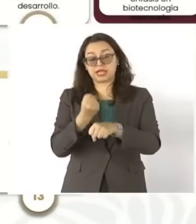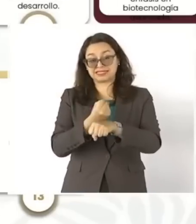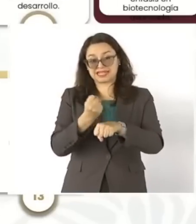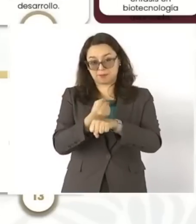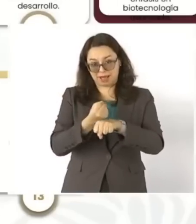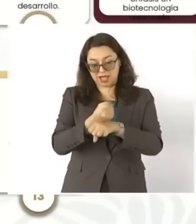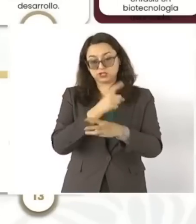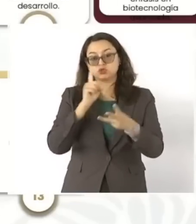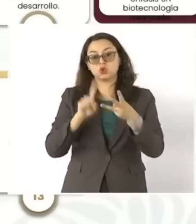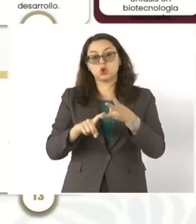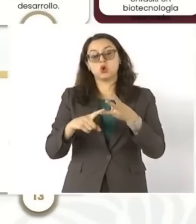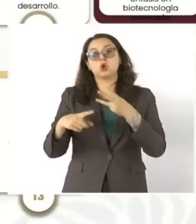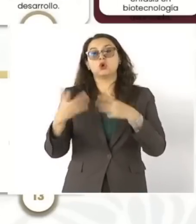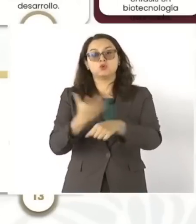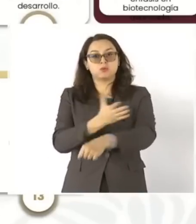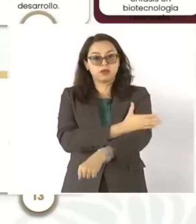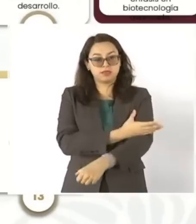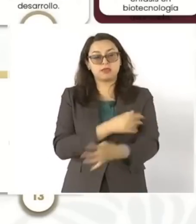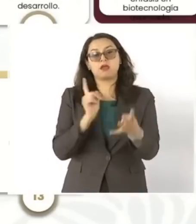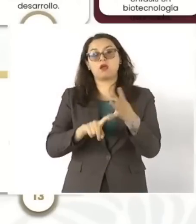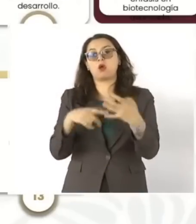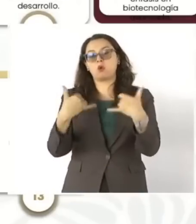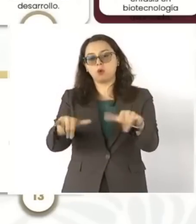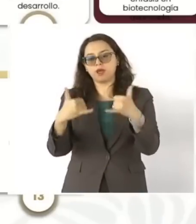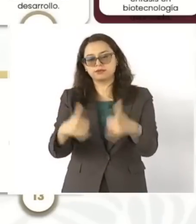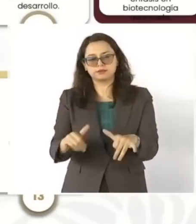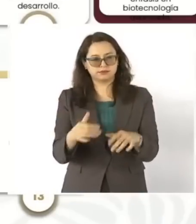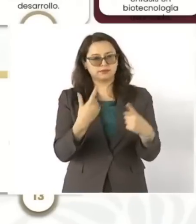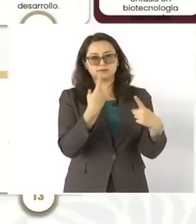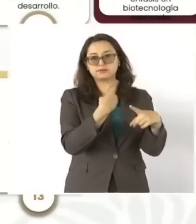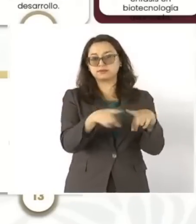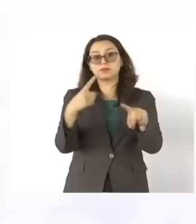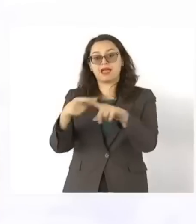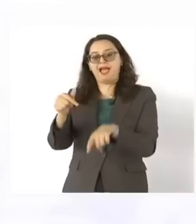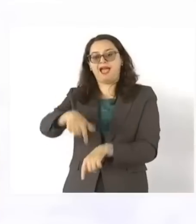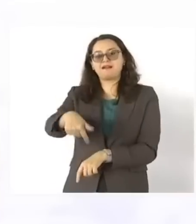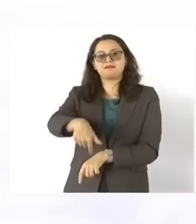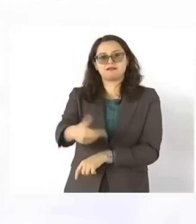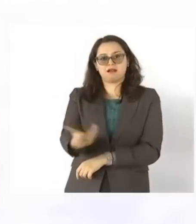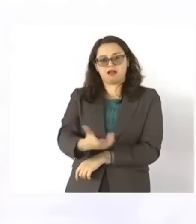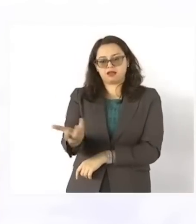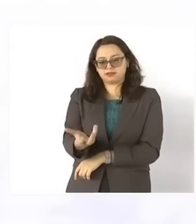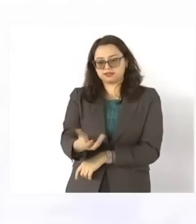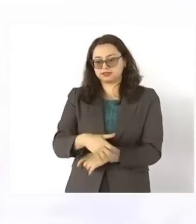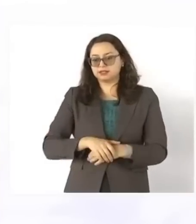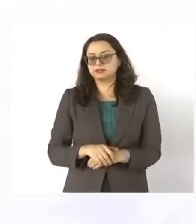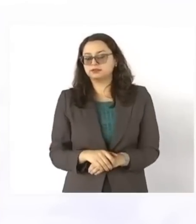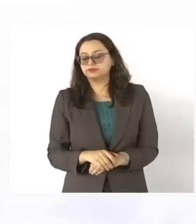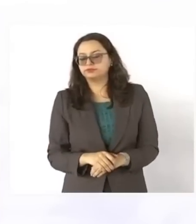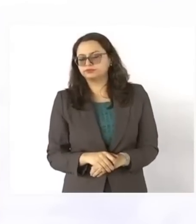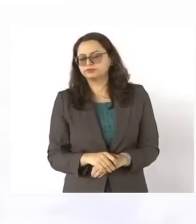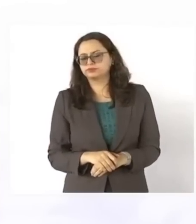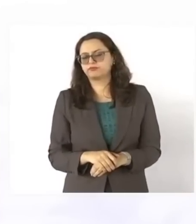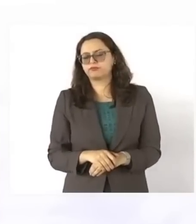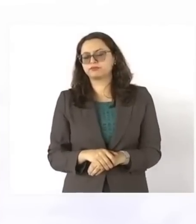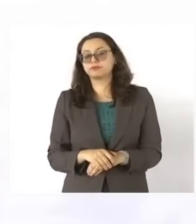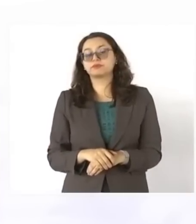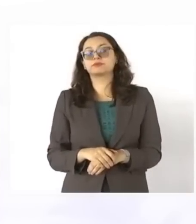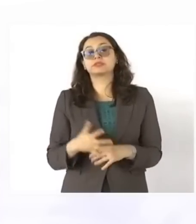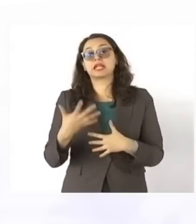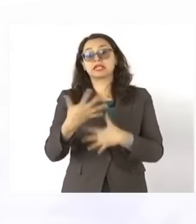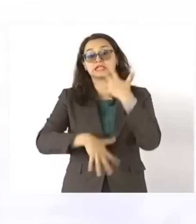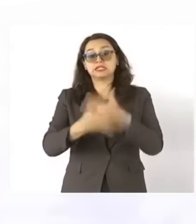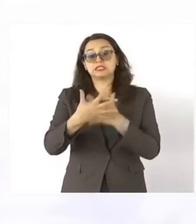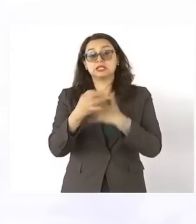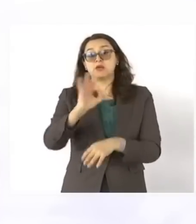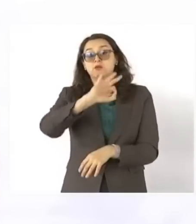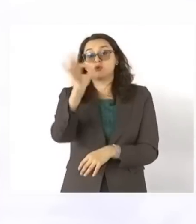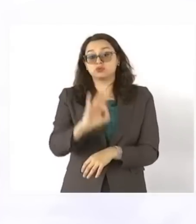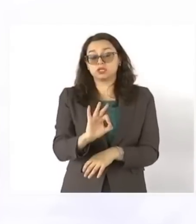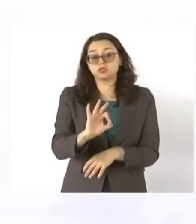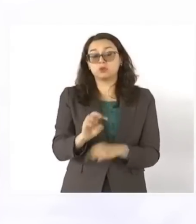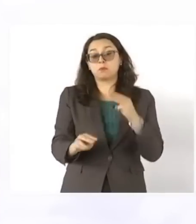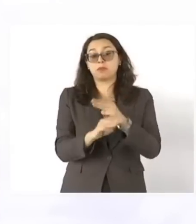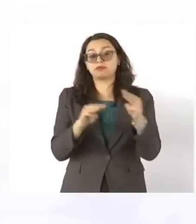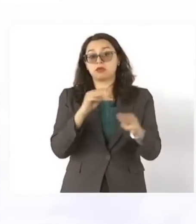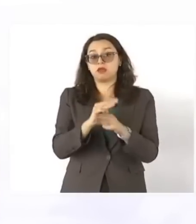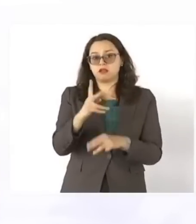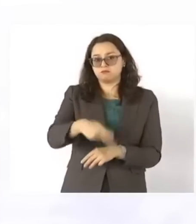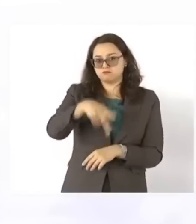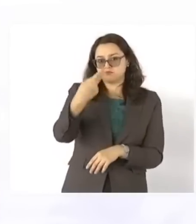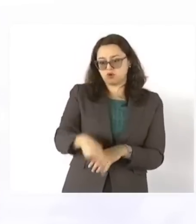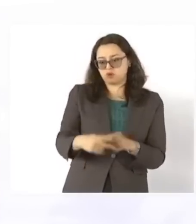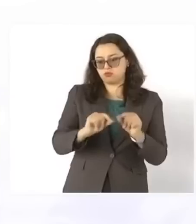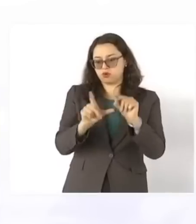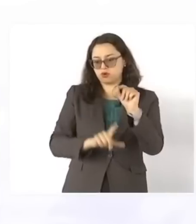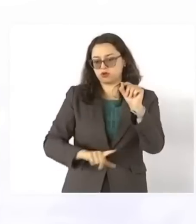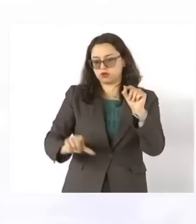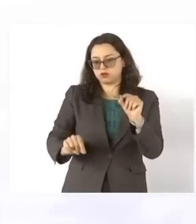de juguetes y algunos otros más aumentar en 15% de contenido Nacional 50% de compras públicas